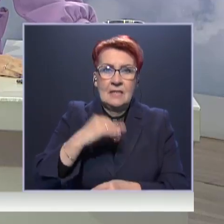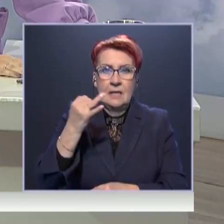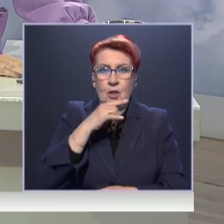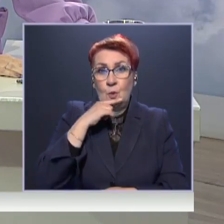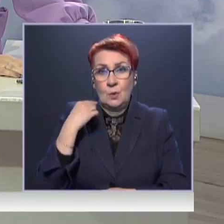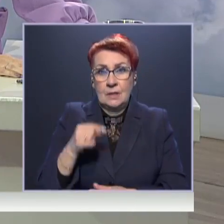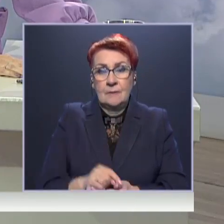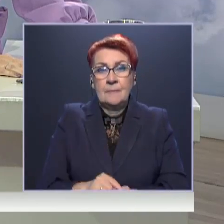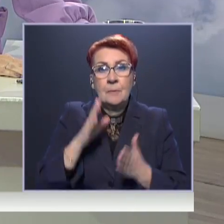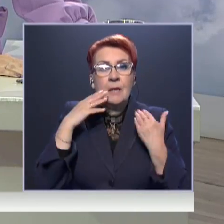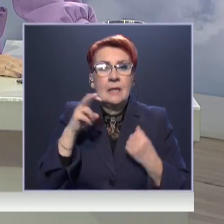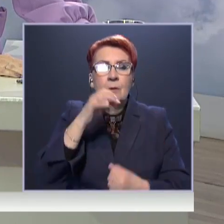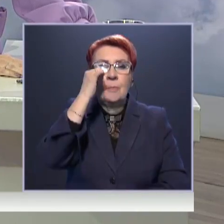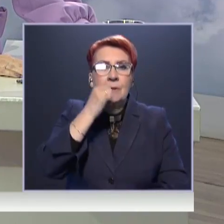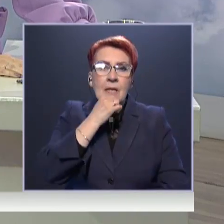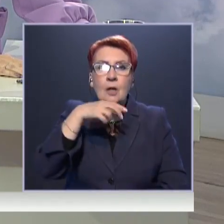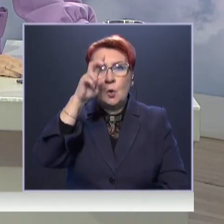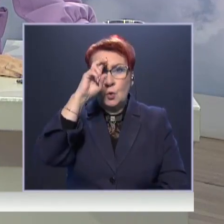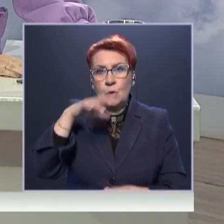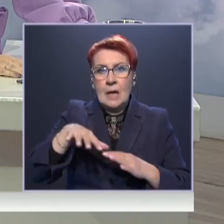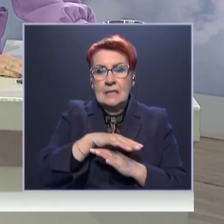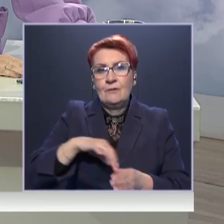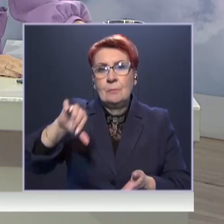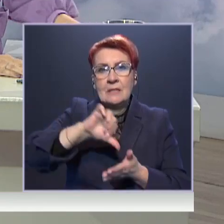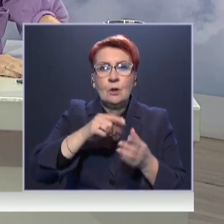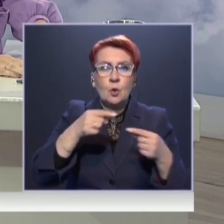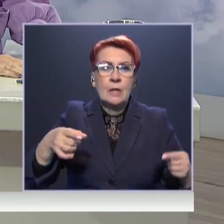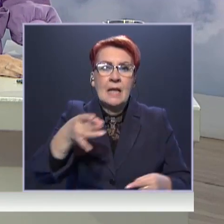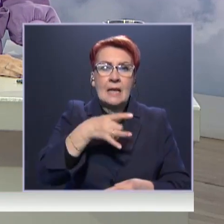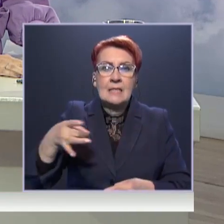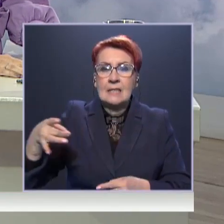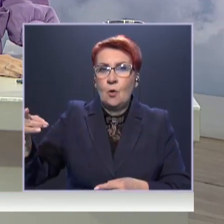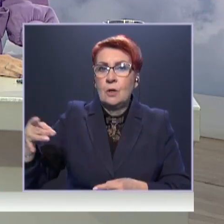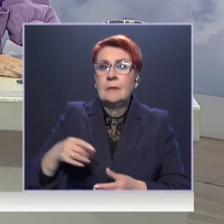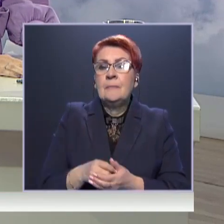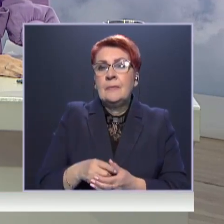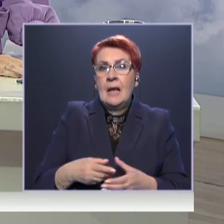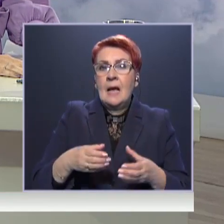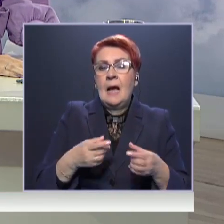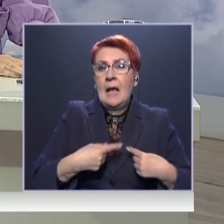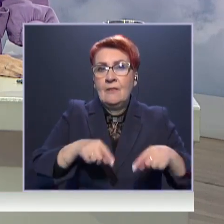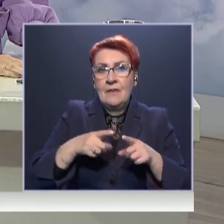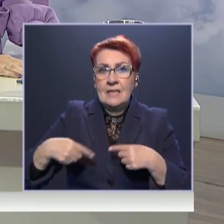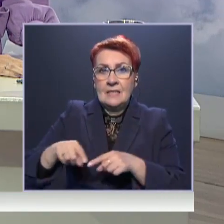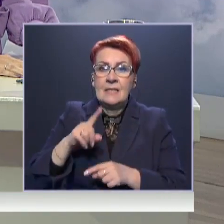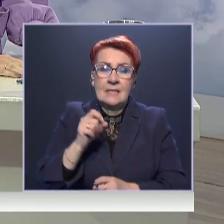Руси Кирилл поблагодарил государства и представителей других религиозных конфессий за сотрудничество в вопросах сохранения единства